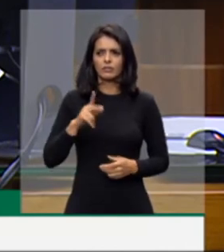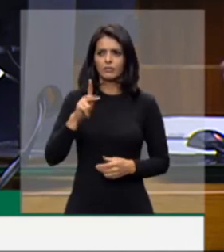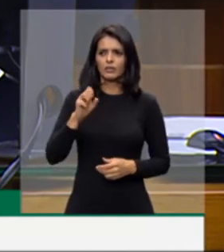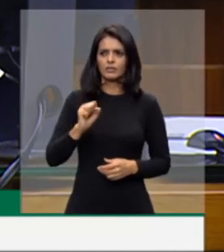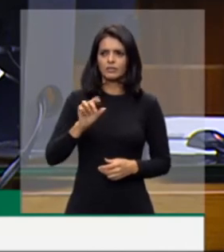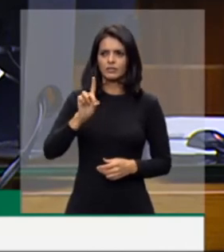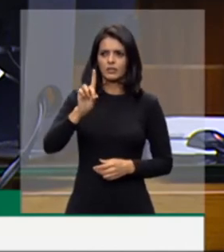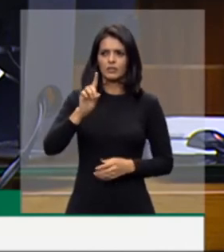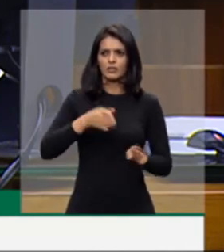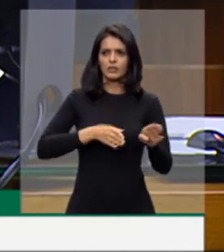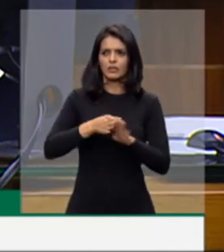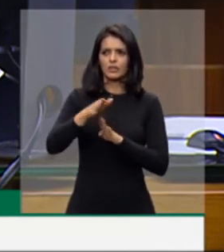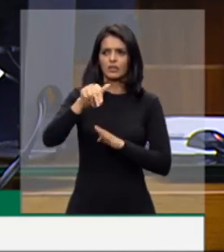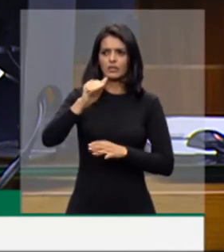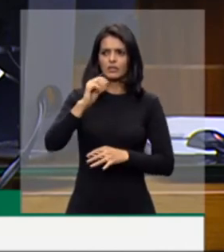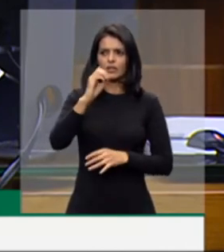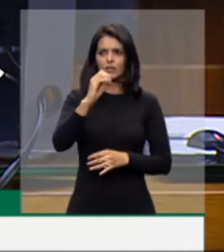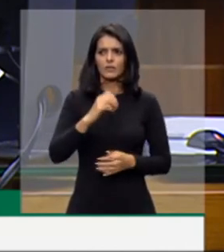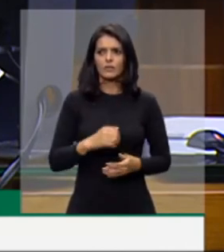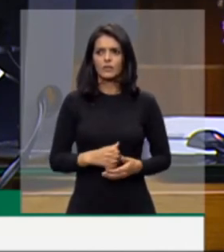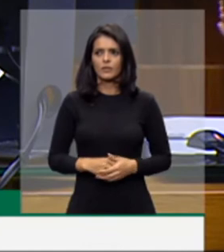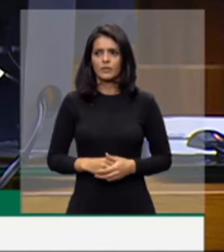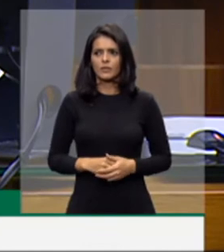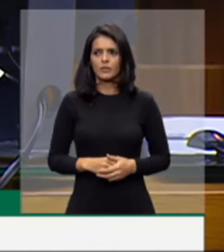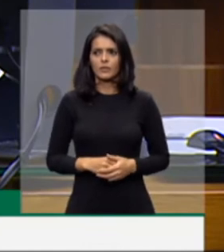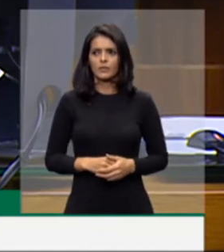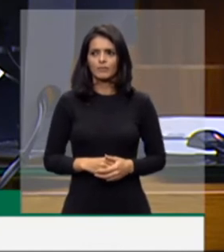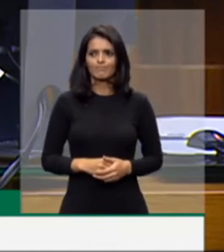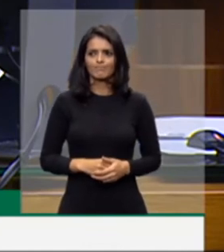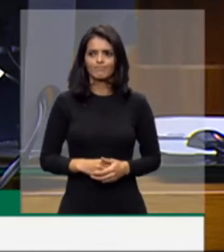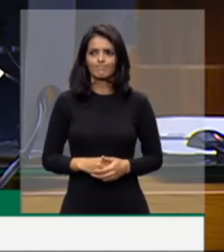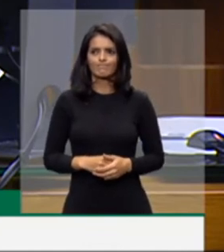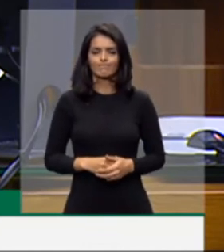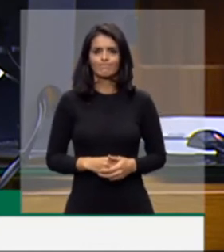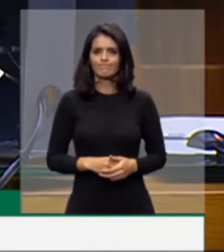MDB? GOVERNO ORIENTA NÃO, COMO VOTA O PSD?